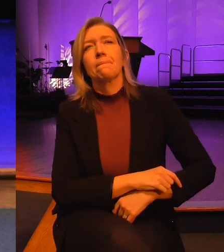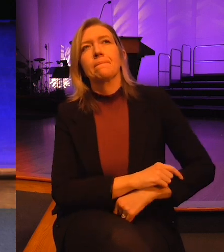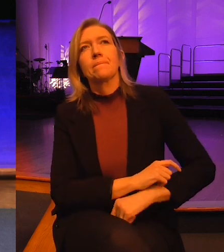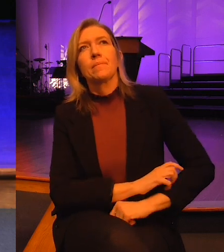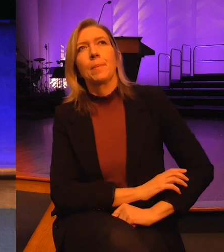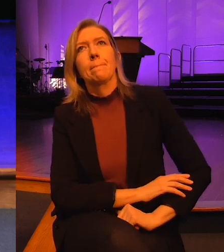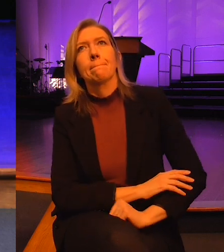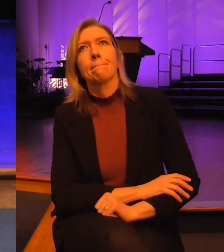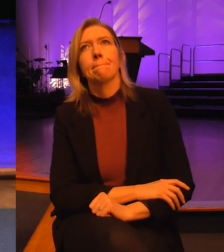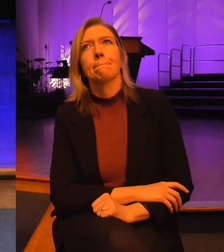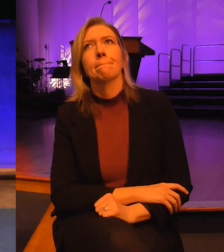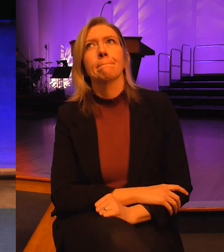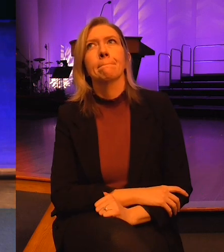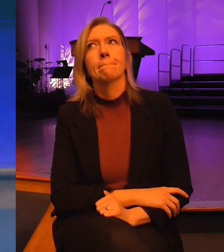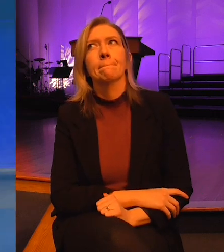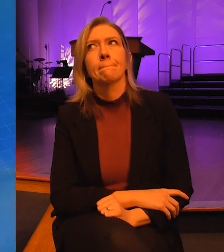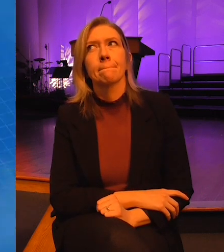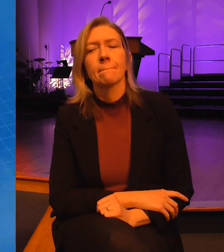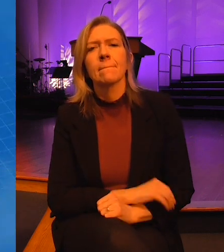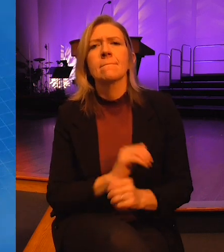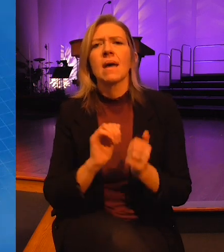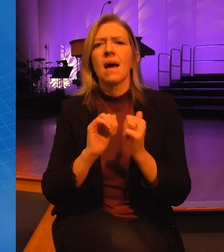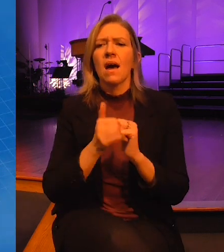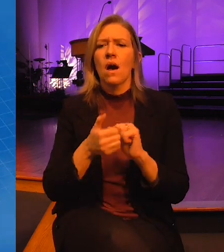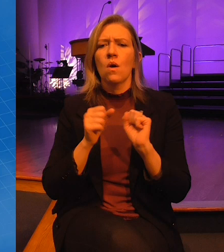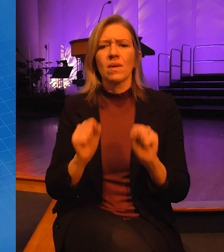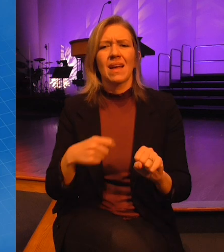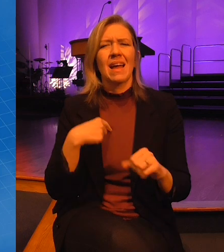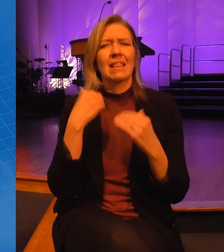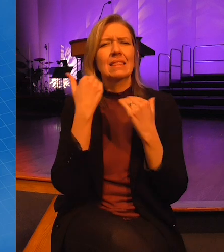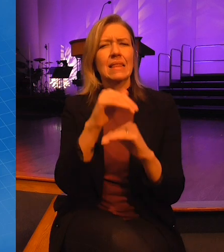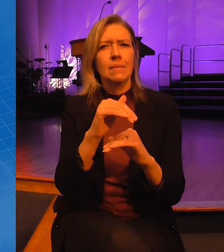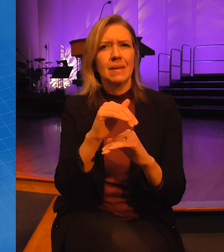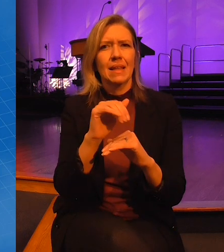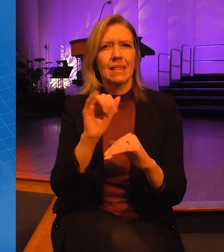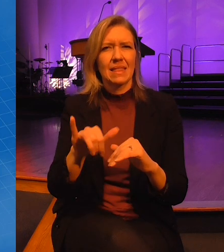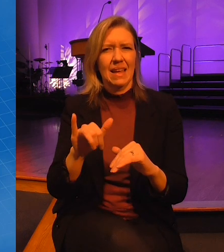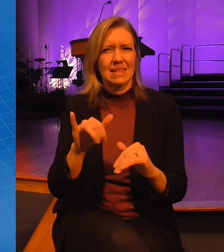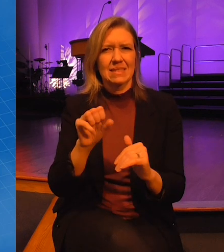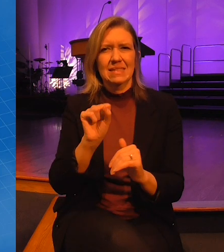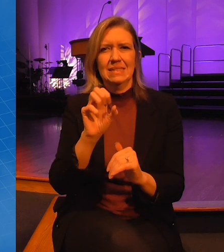sensacionalismo en mi vida ¿sabes a qué me refiero cuando hago esa